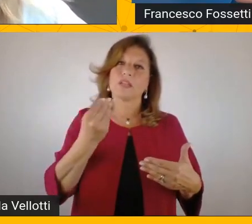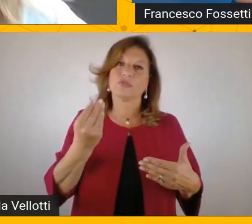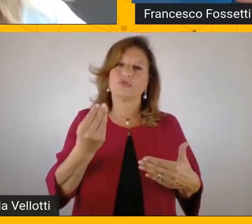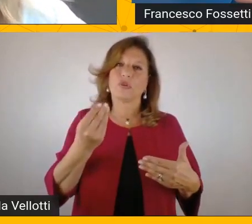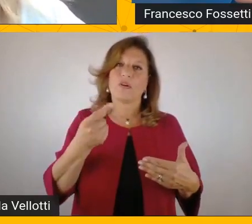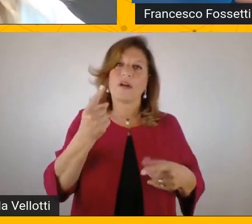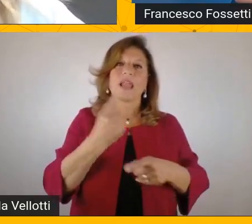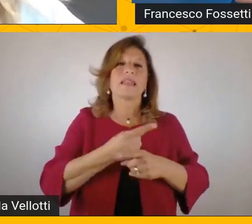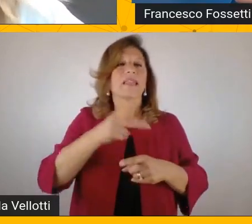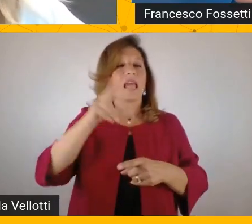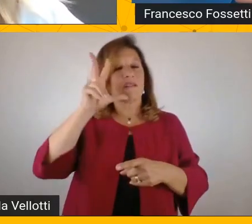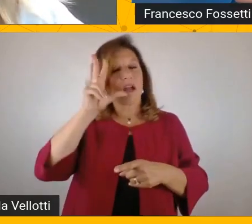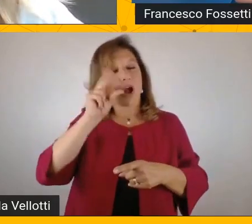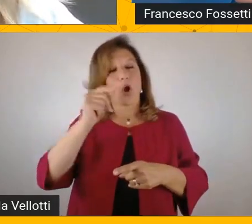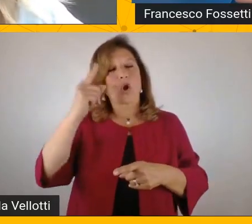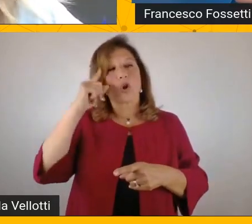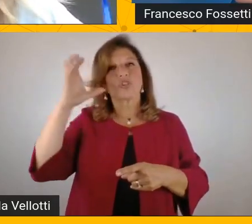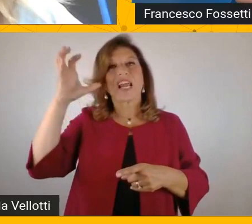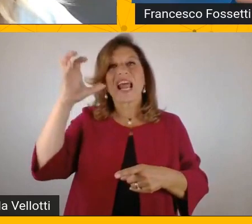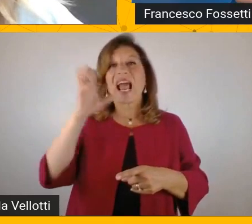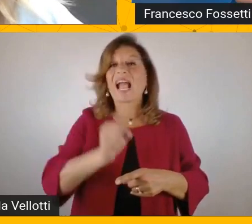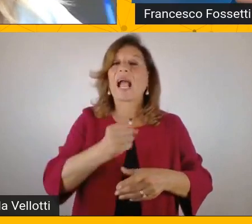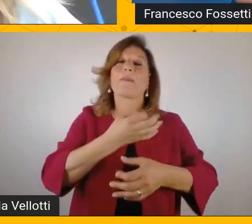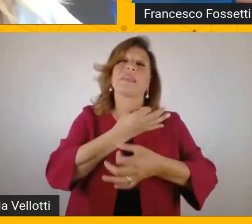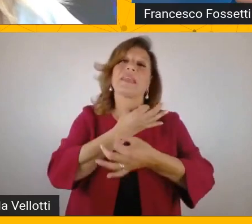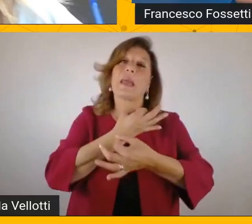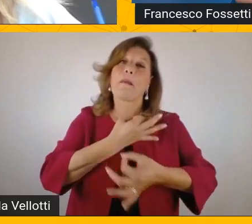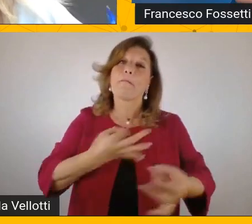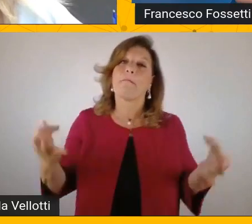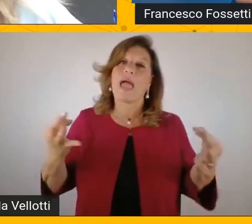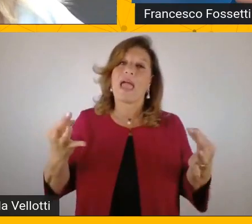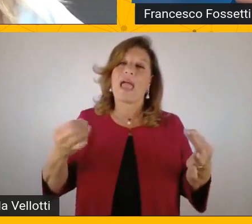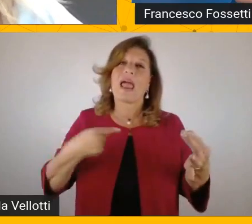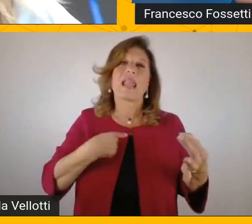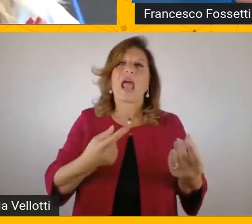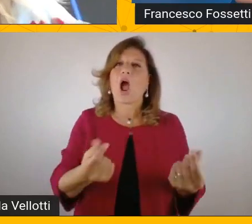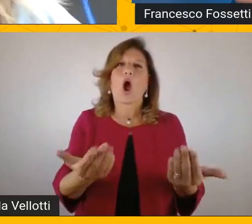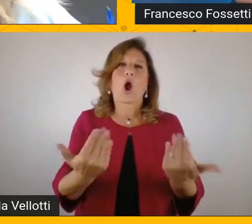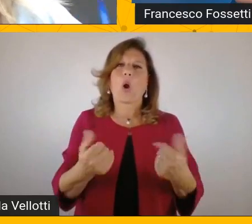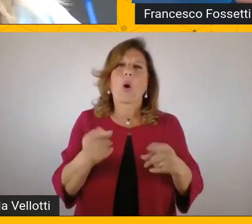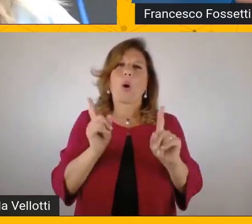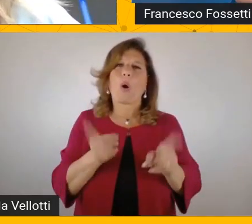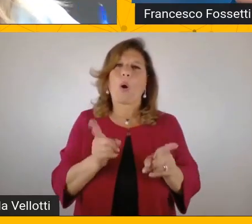della consapevolezza cioè